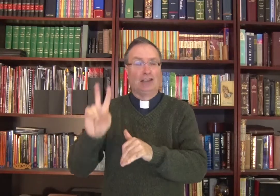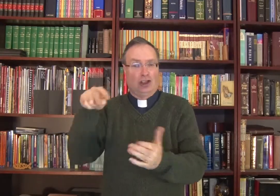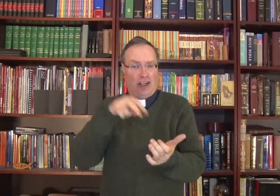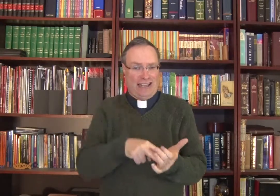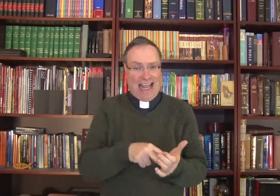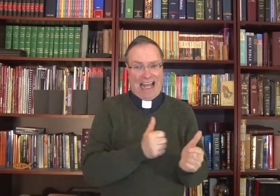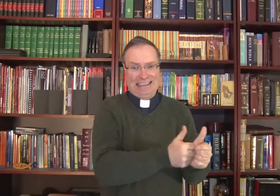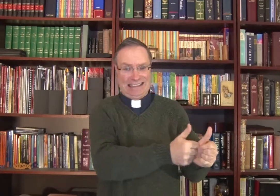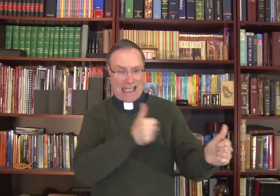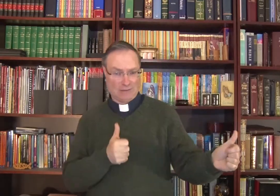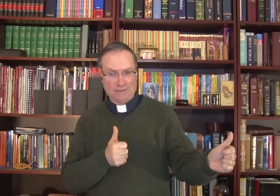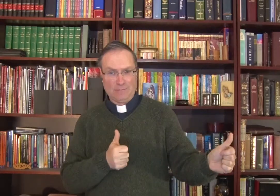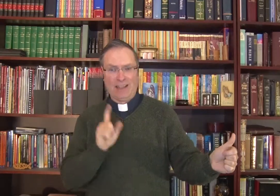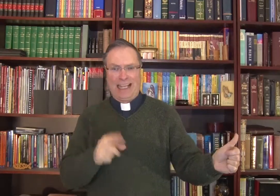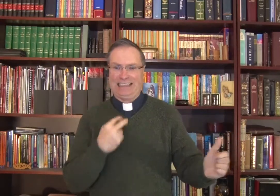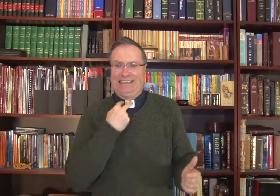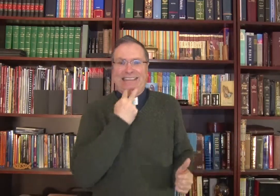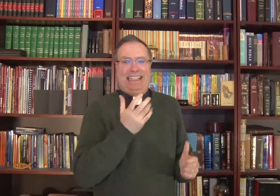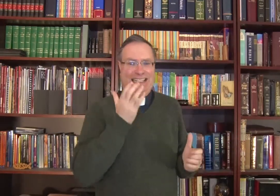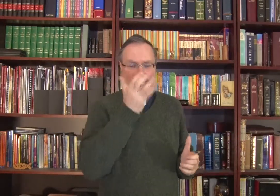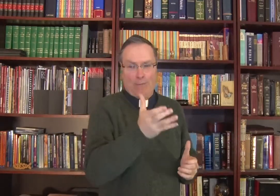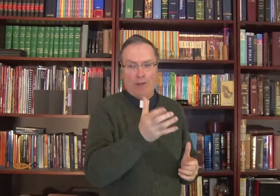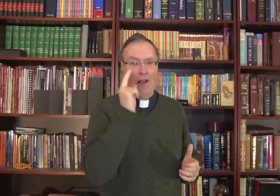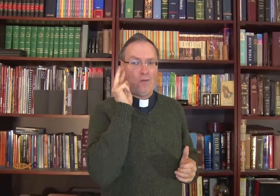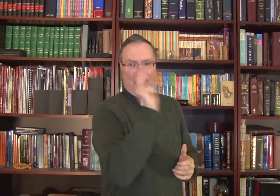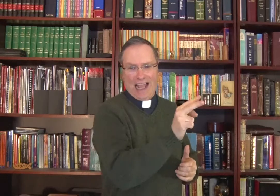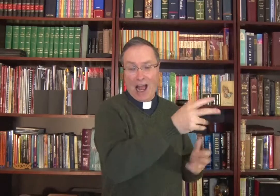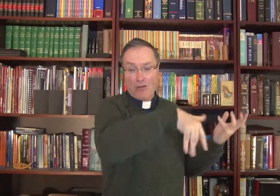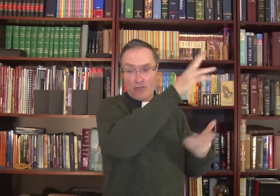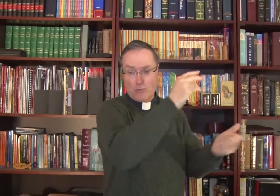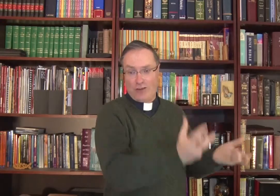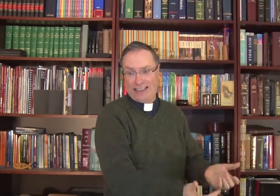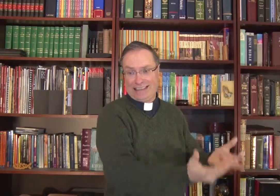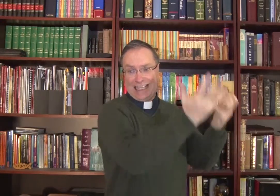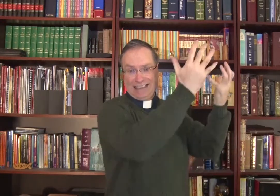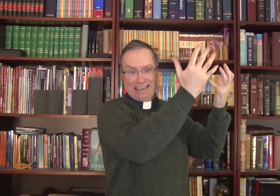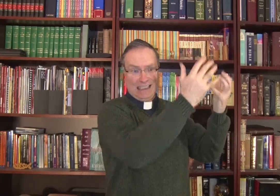se tenaient à distance et ils s'écriaient, en voyant la fumée de l'incendie: